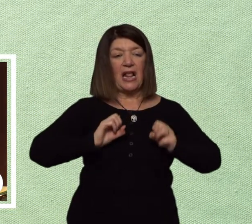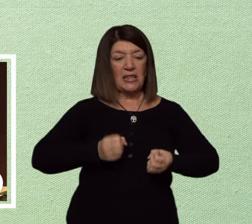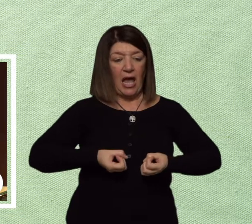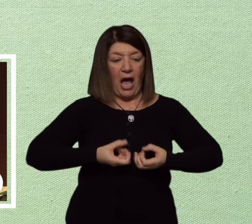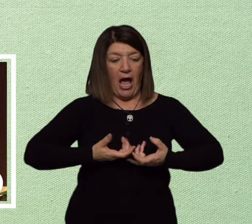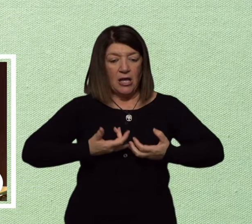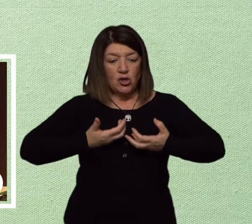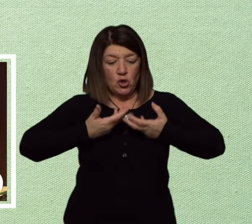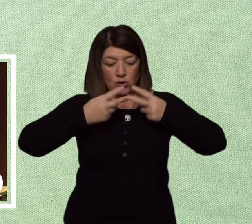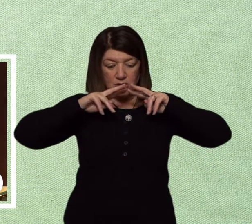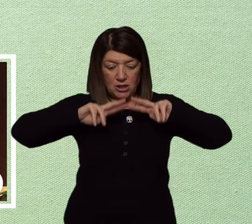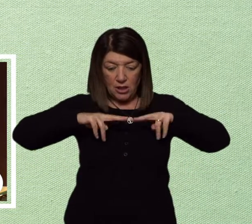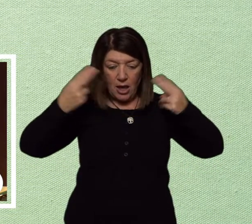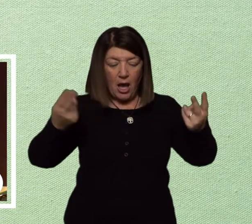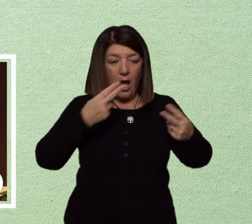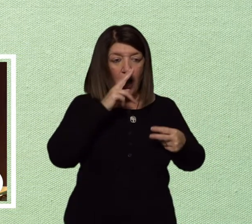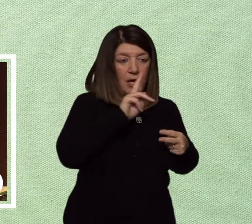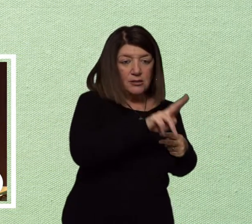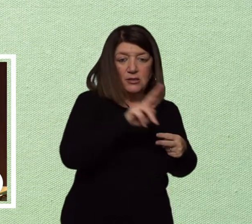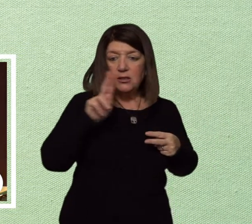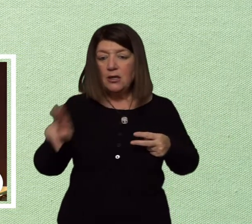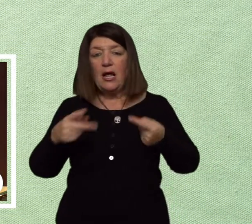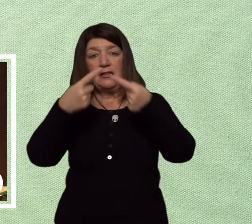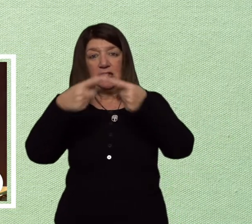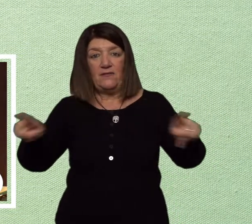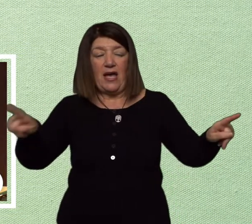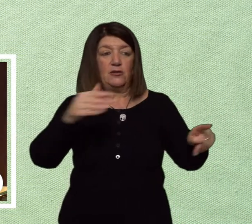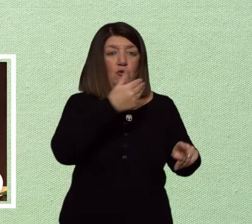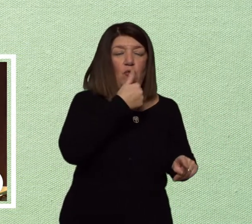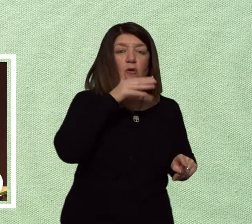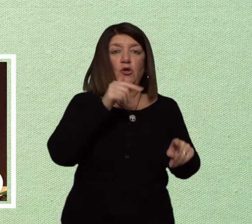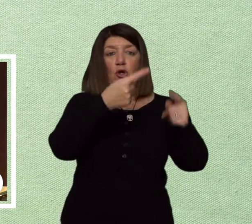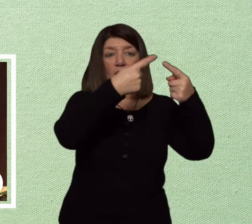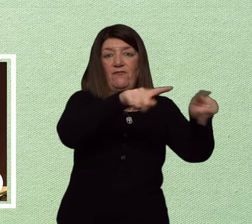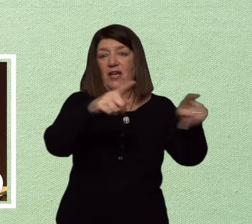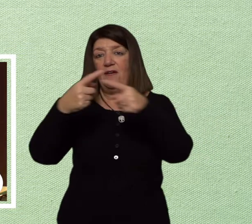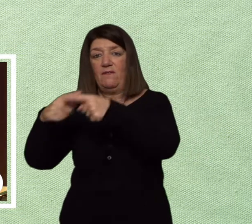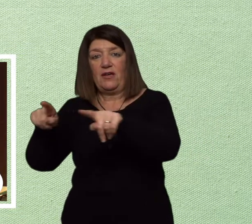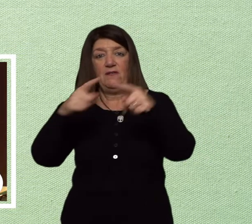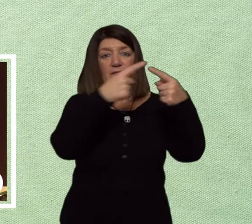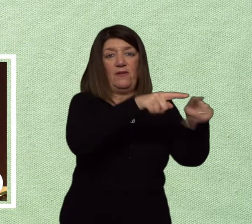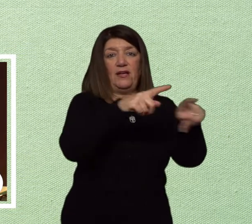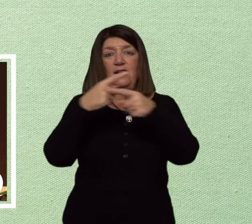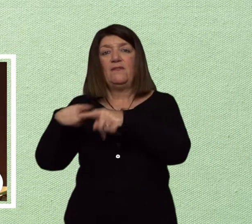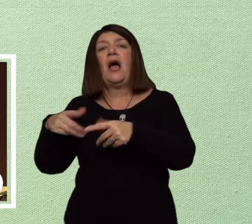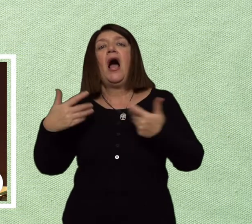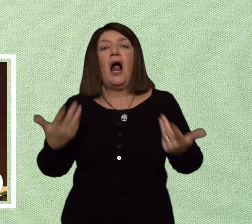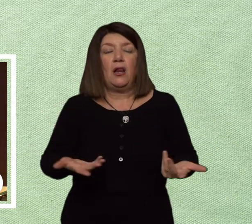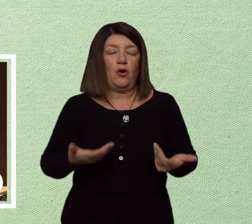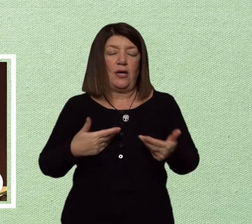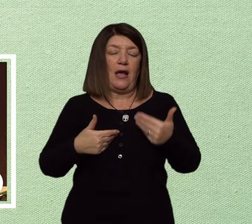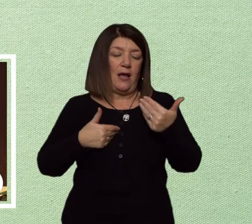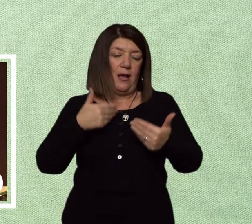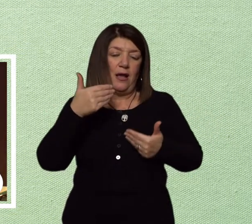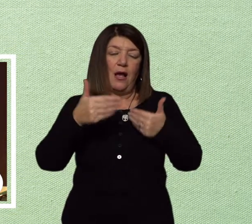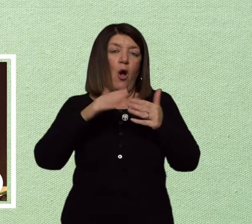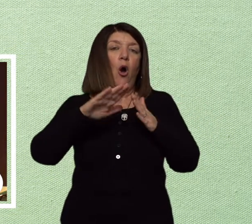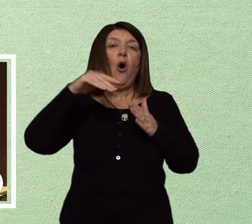gli uomini e le donne io mi chiedo perché non ci spingiamo ancora oltre e sfruttiamo gli